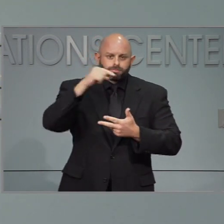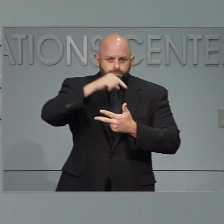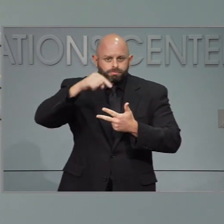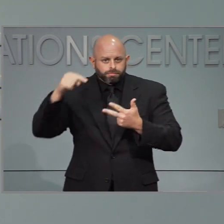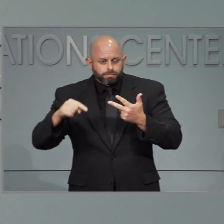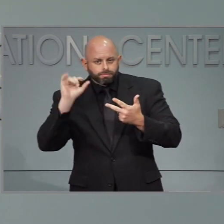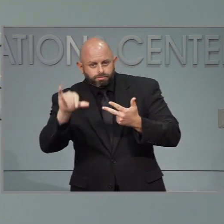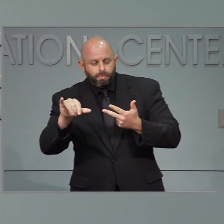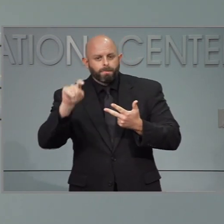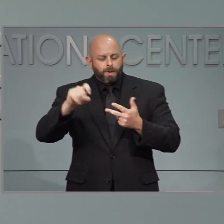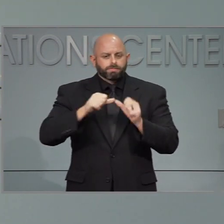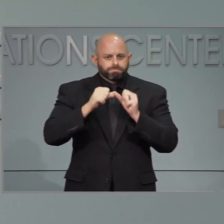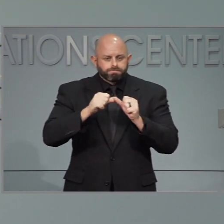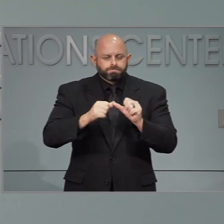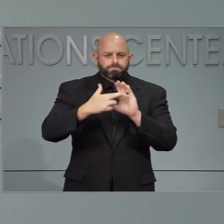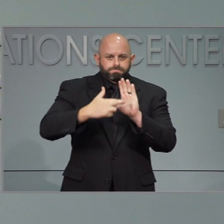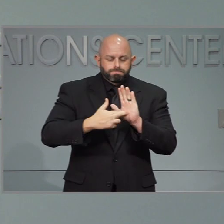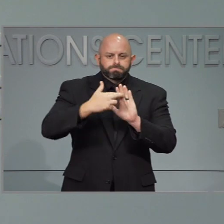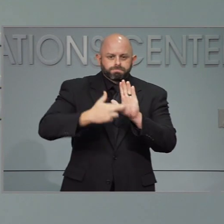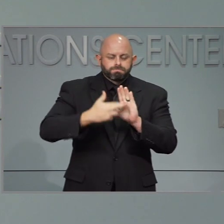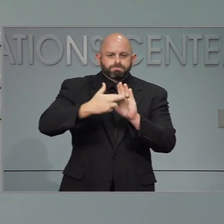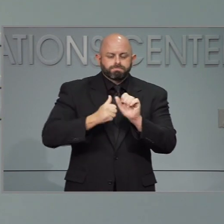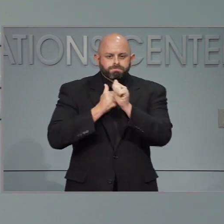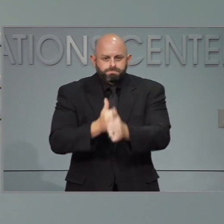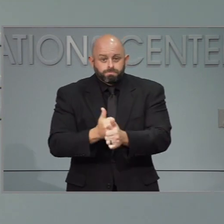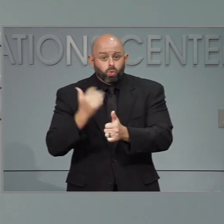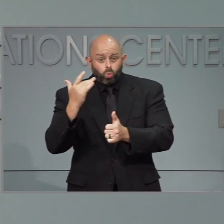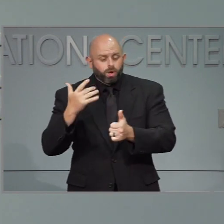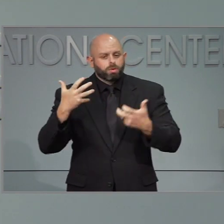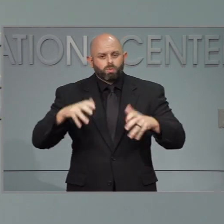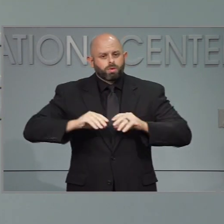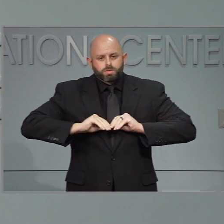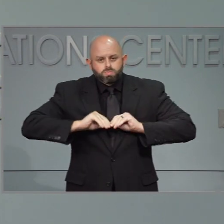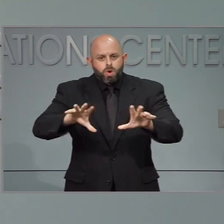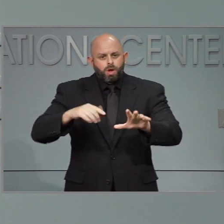y qué hacer un equilibrio de lo que podemos hacer para